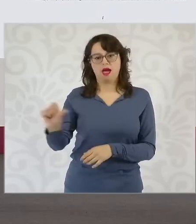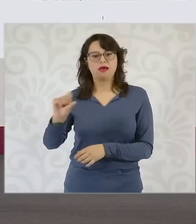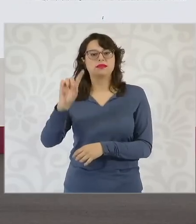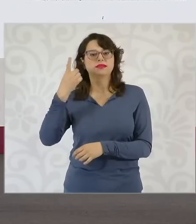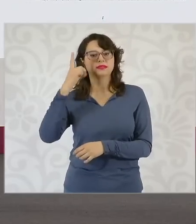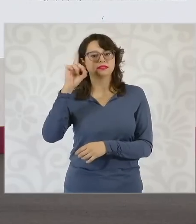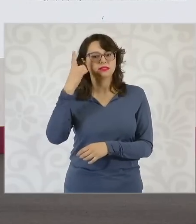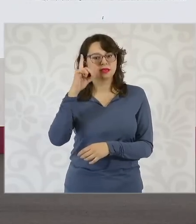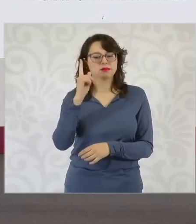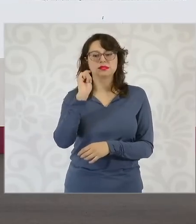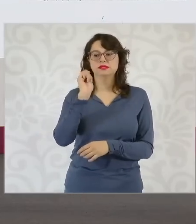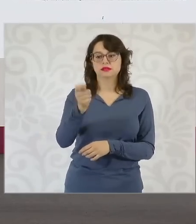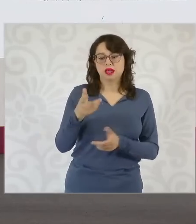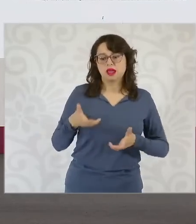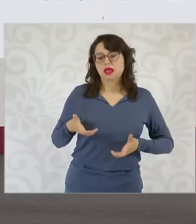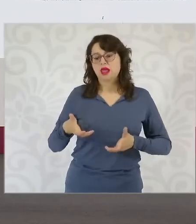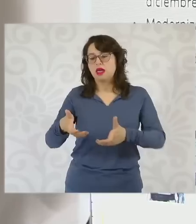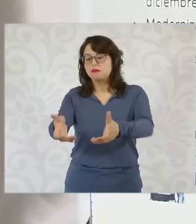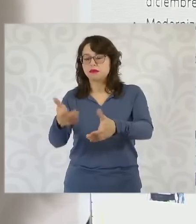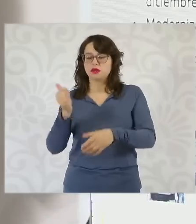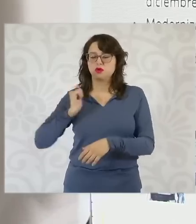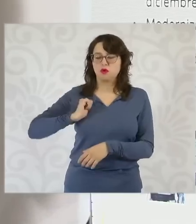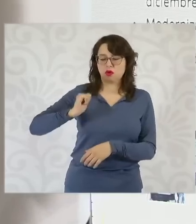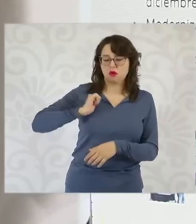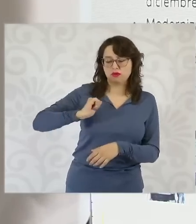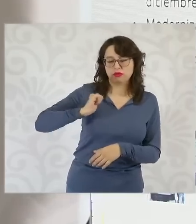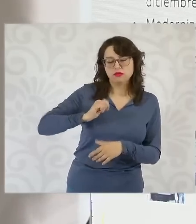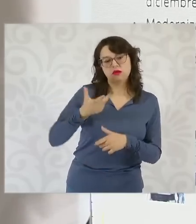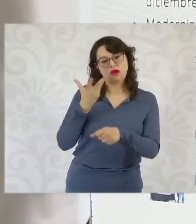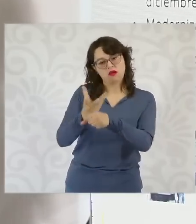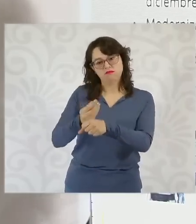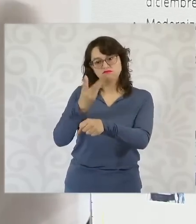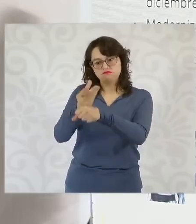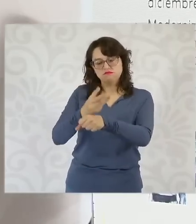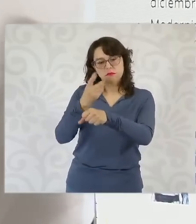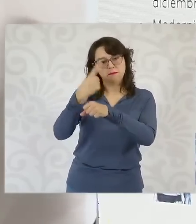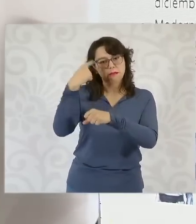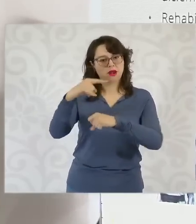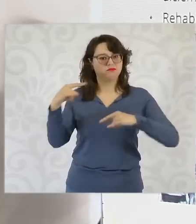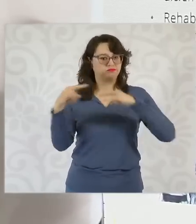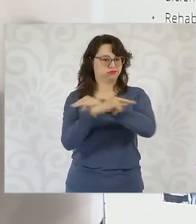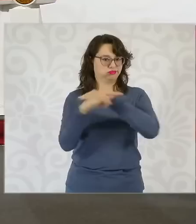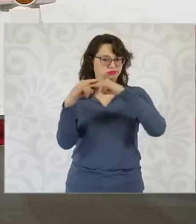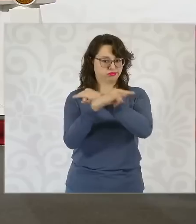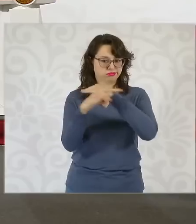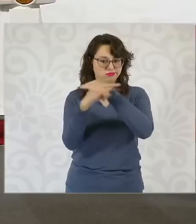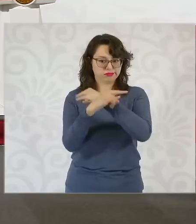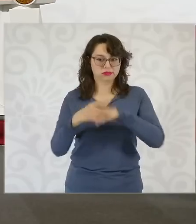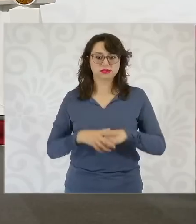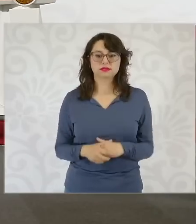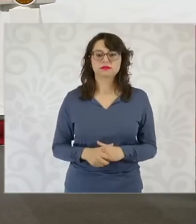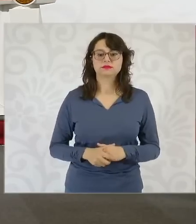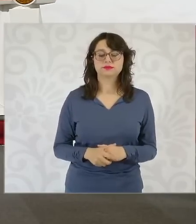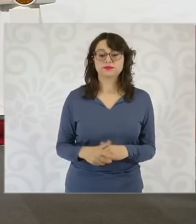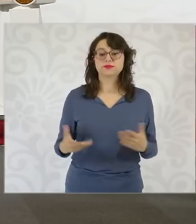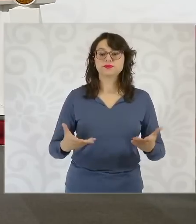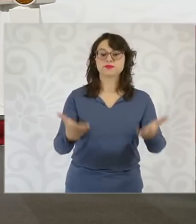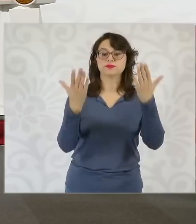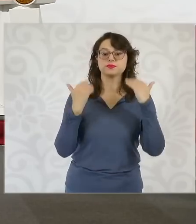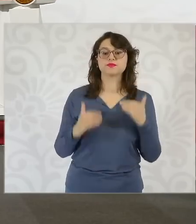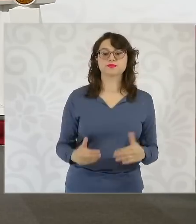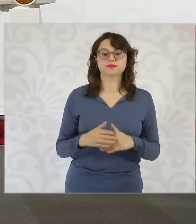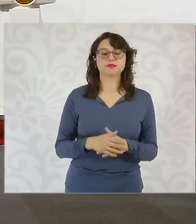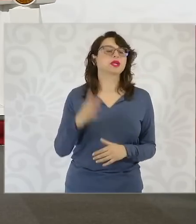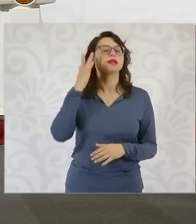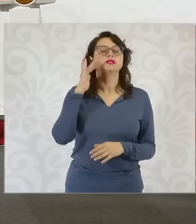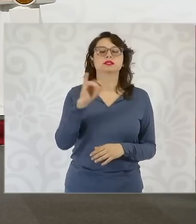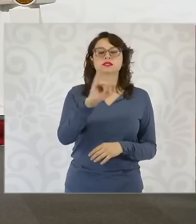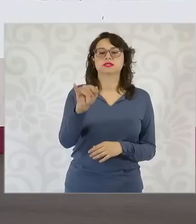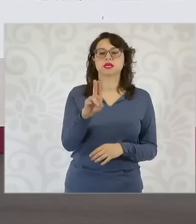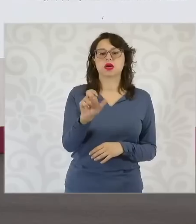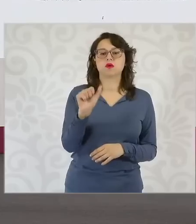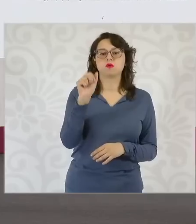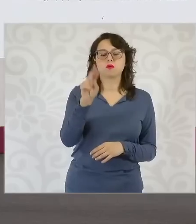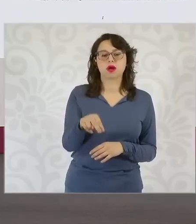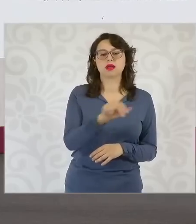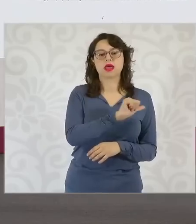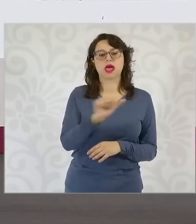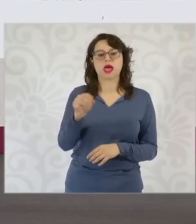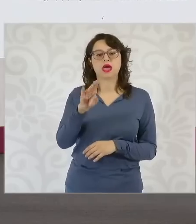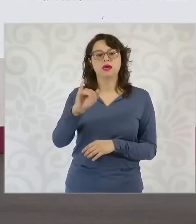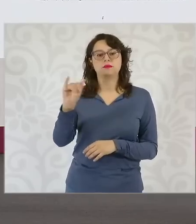de camino rural a hacerlo carretera alimentadora la siguiente San Juan mixtepec justlahuaca 31 km y